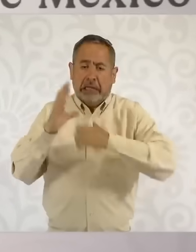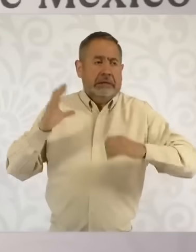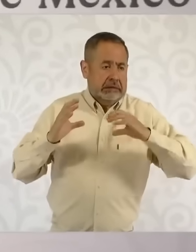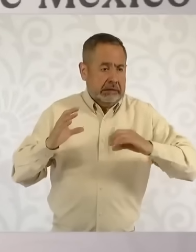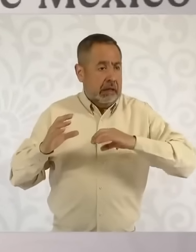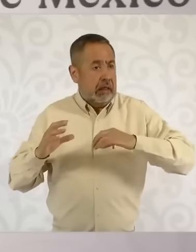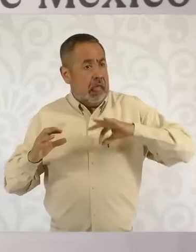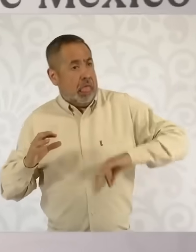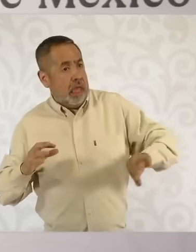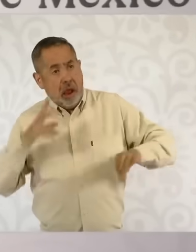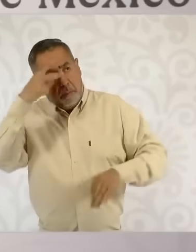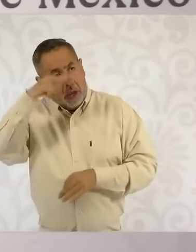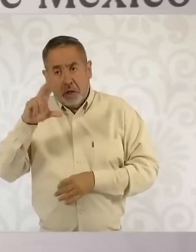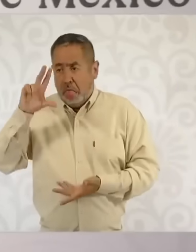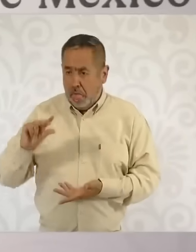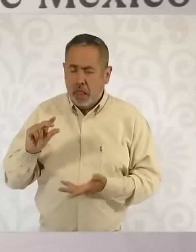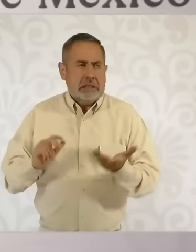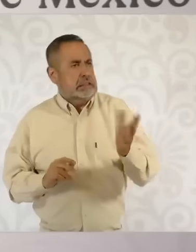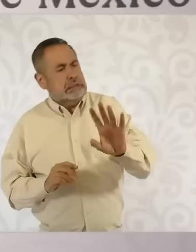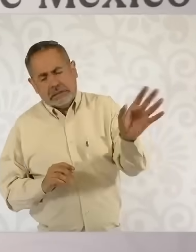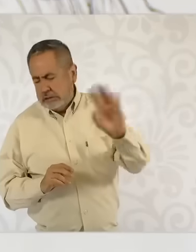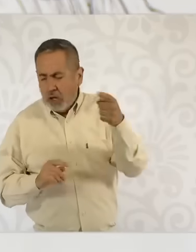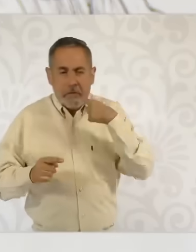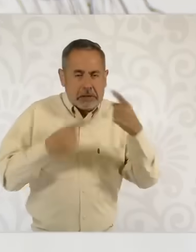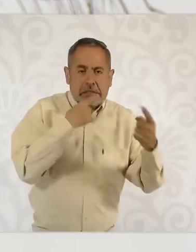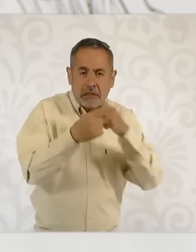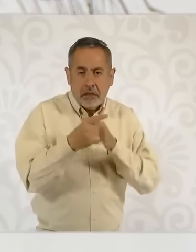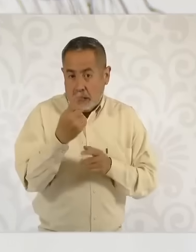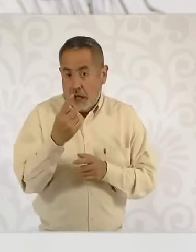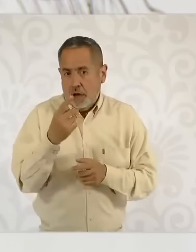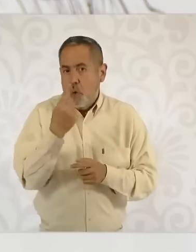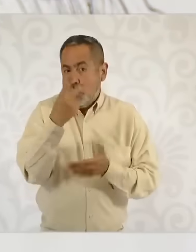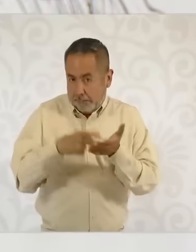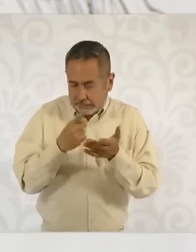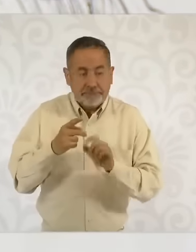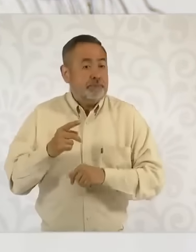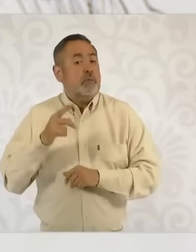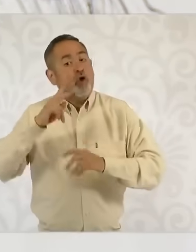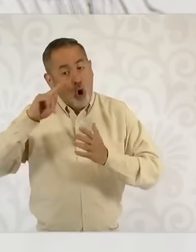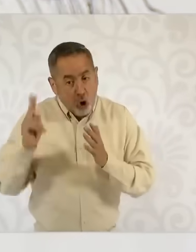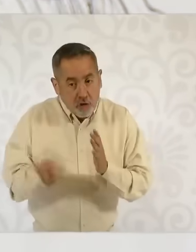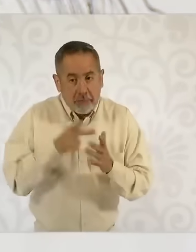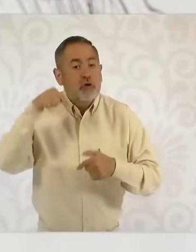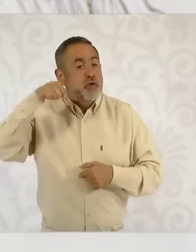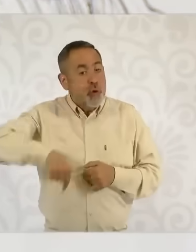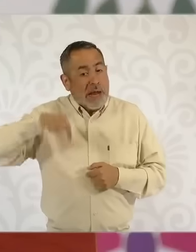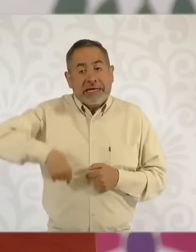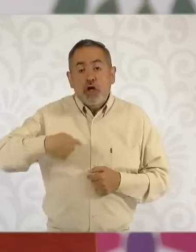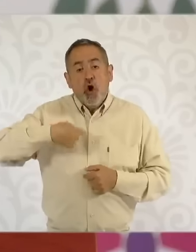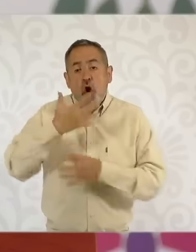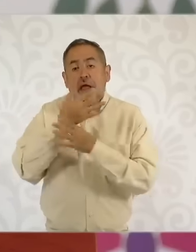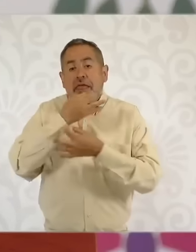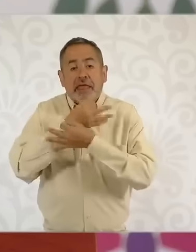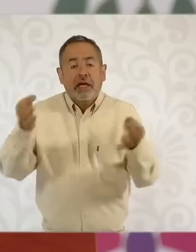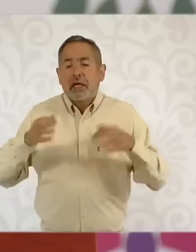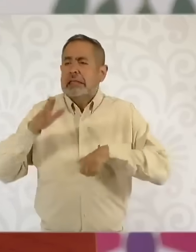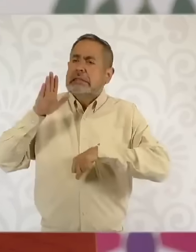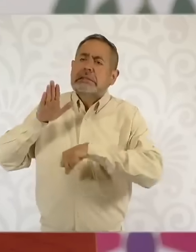México ¿Qué otra cosa hicimos en este movilización públicamente aquí lo dijimos llamamos a que sobre